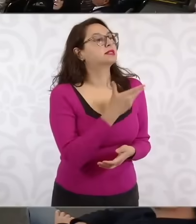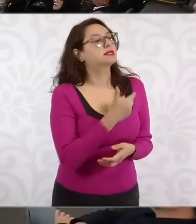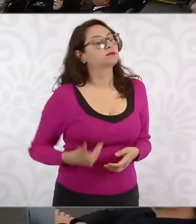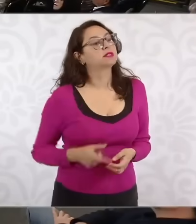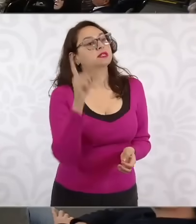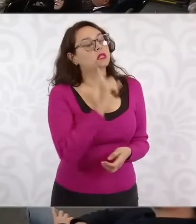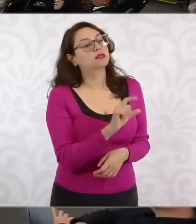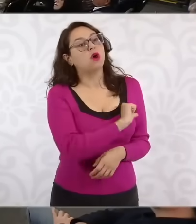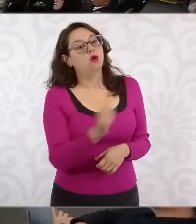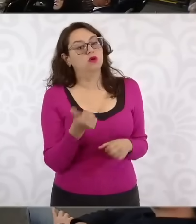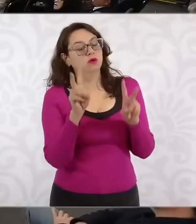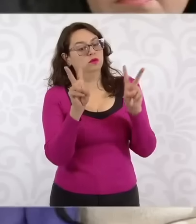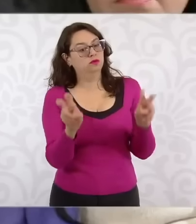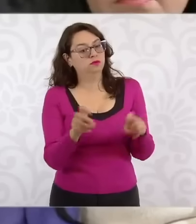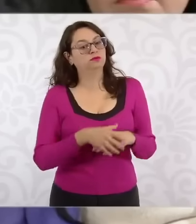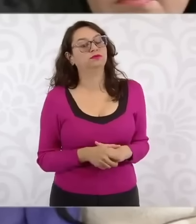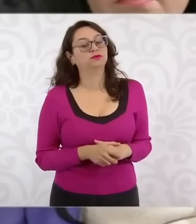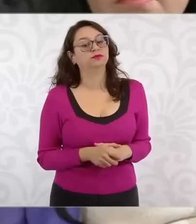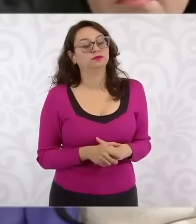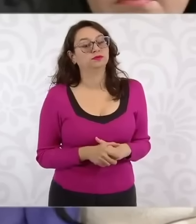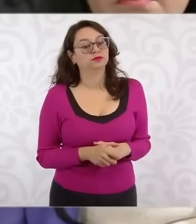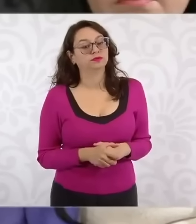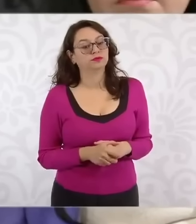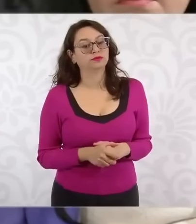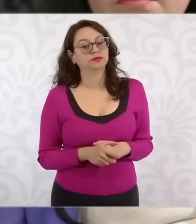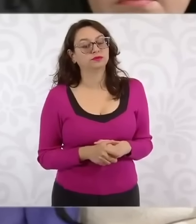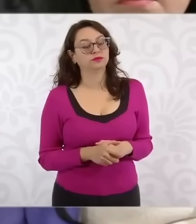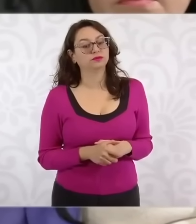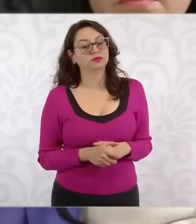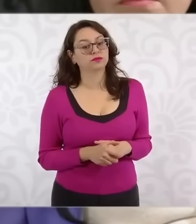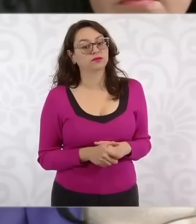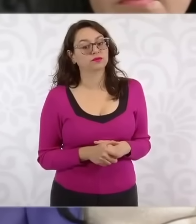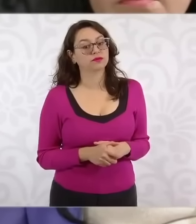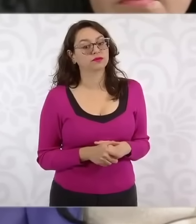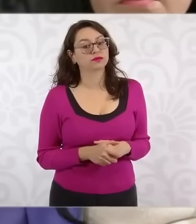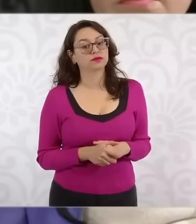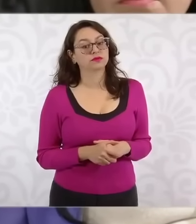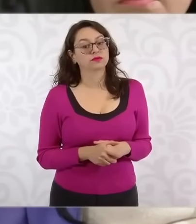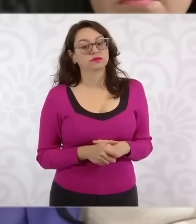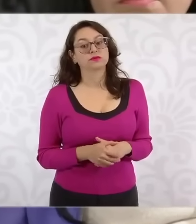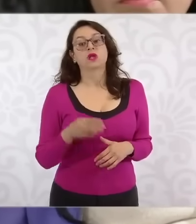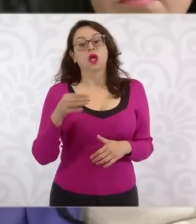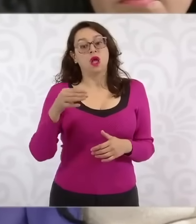es acerca de pues conocer su opinión sobre los resultados del Consejo Nacional de Morena. Si